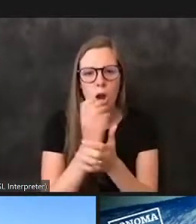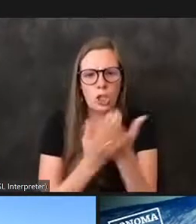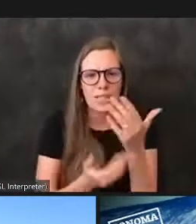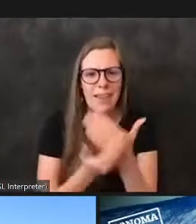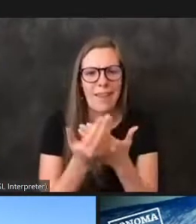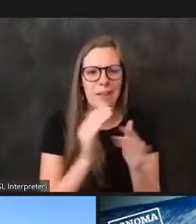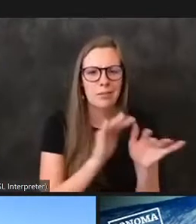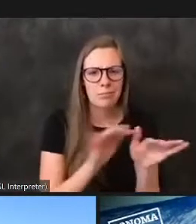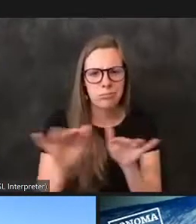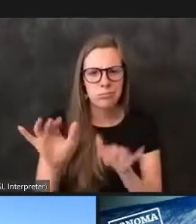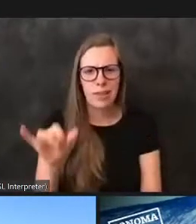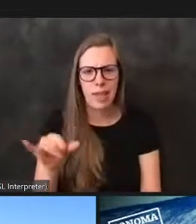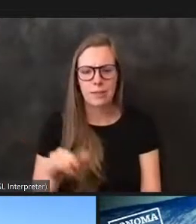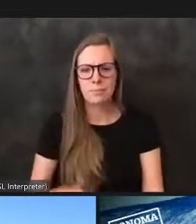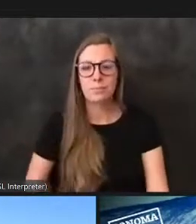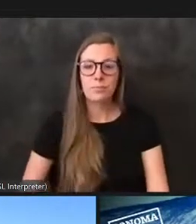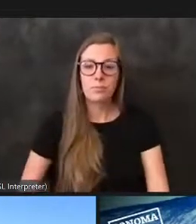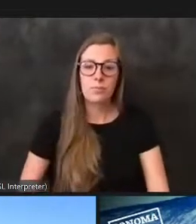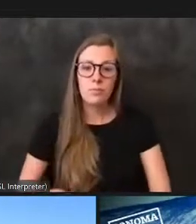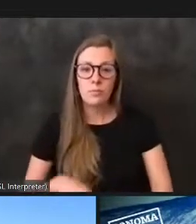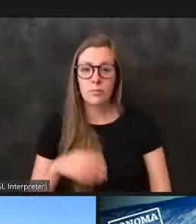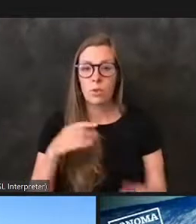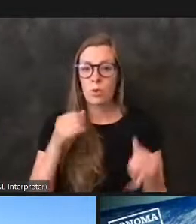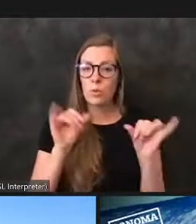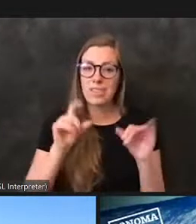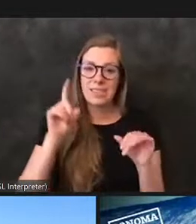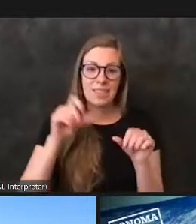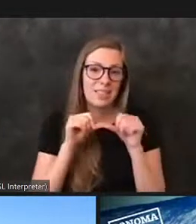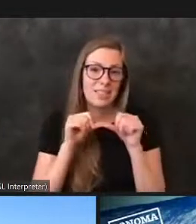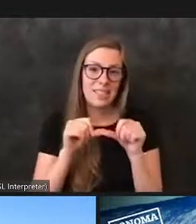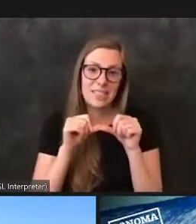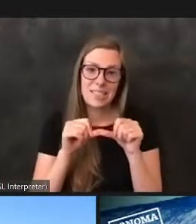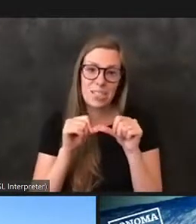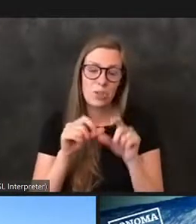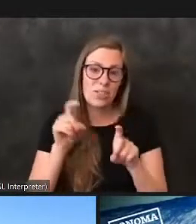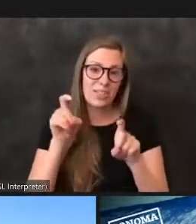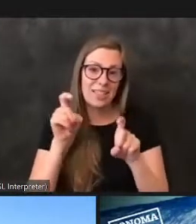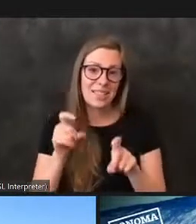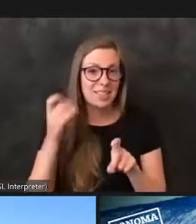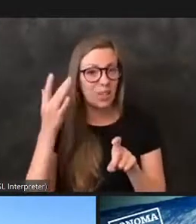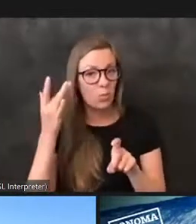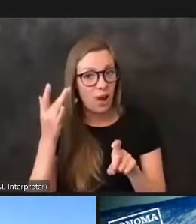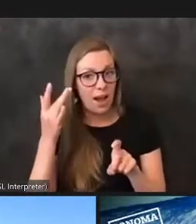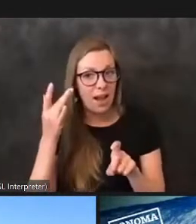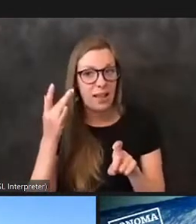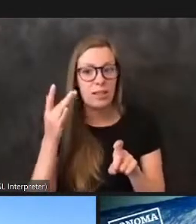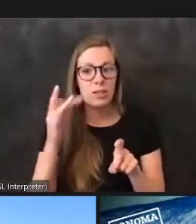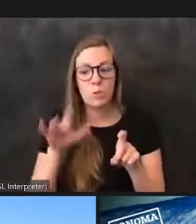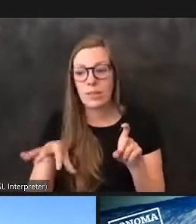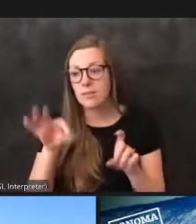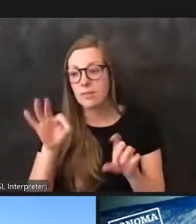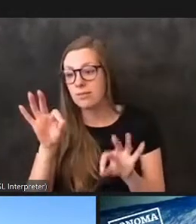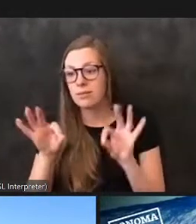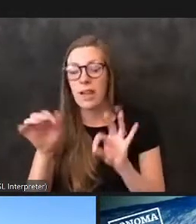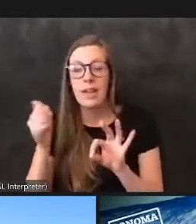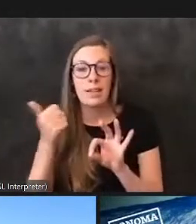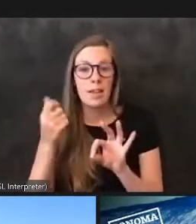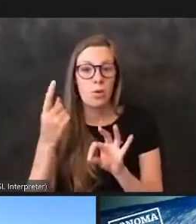y todas medidas de Hodes, Irene y todavía tenemos que conseguir seguir haciéndolo. Las pruebas para encontrar cualquier persona con nuevos casos.